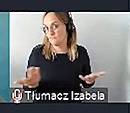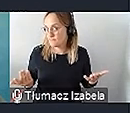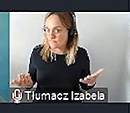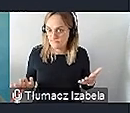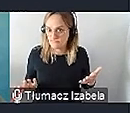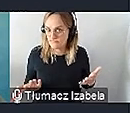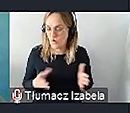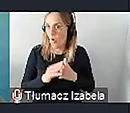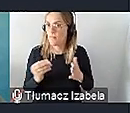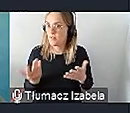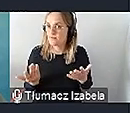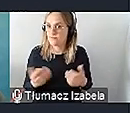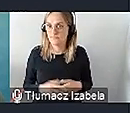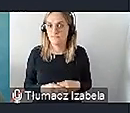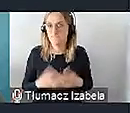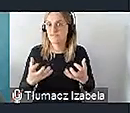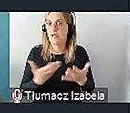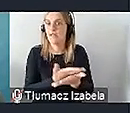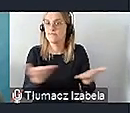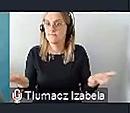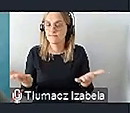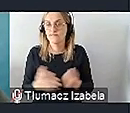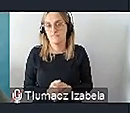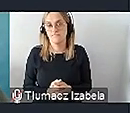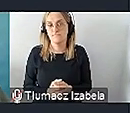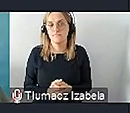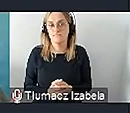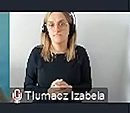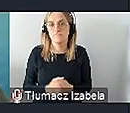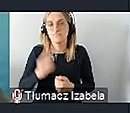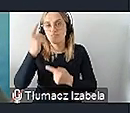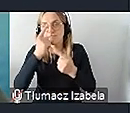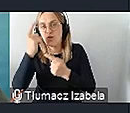Zachęcam państwa do tego, żeby przede wszystkim w myśleniu wizualnym...